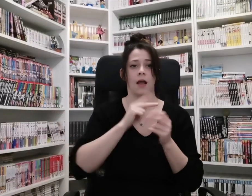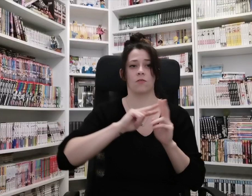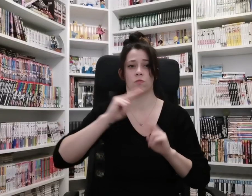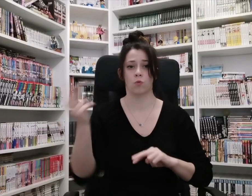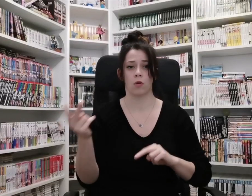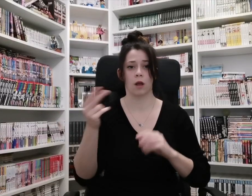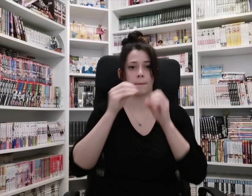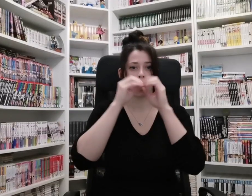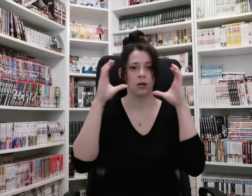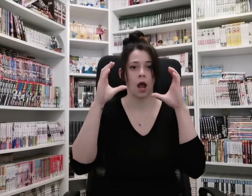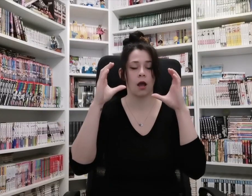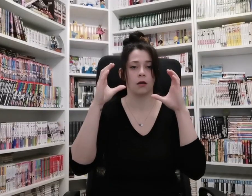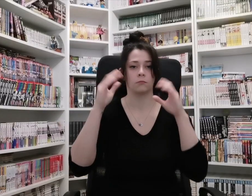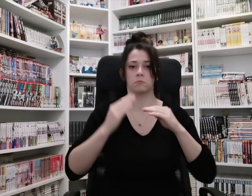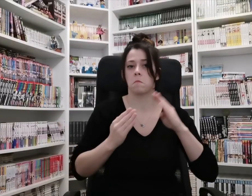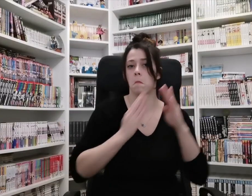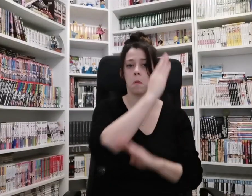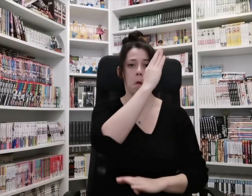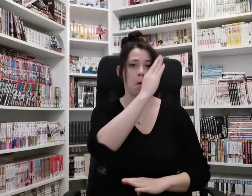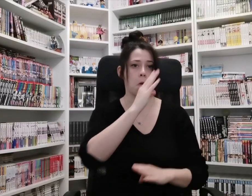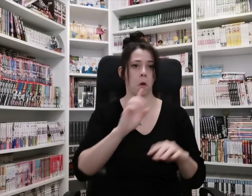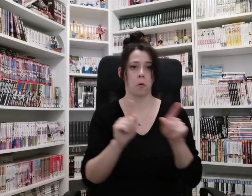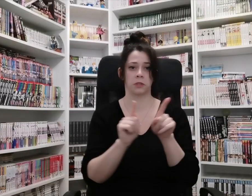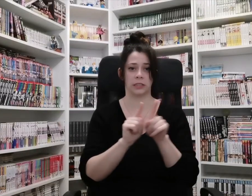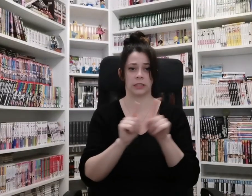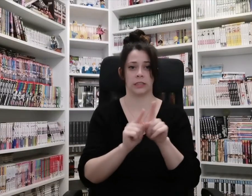avec un autre manga à succès :